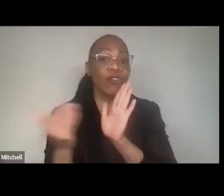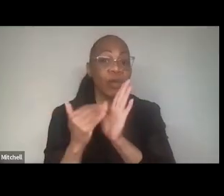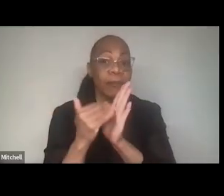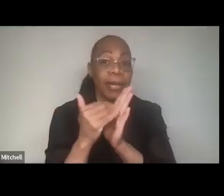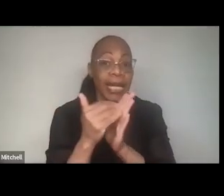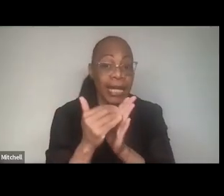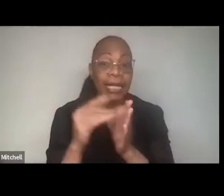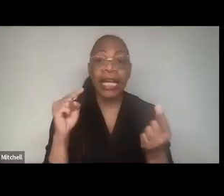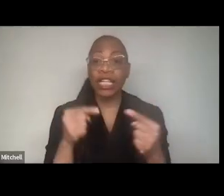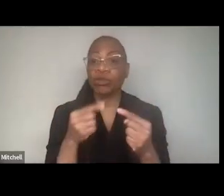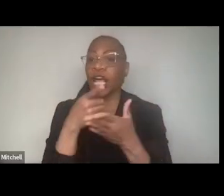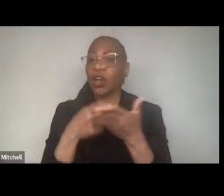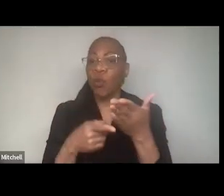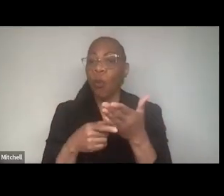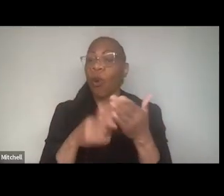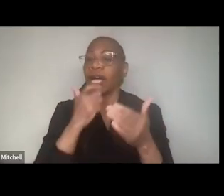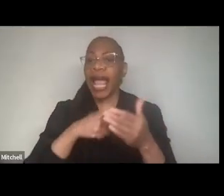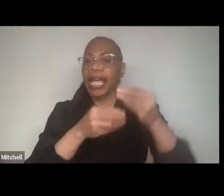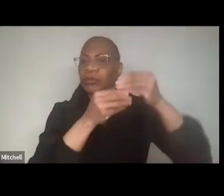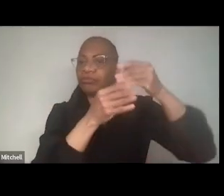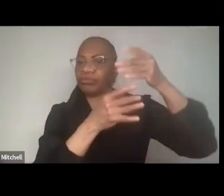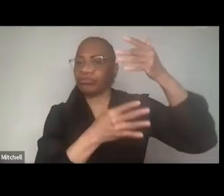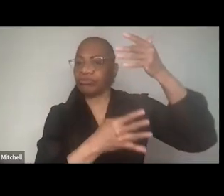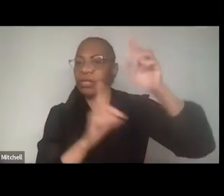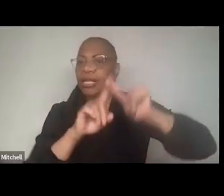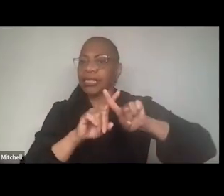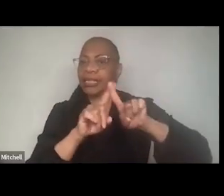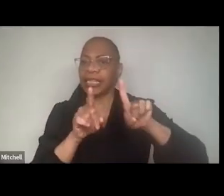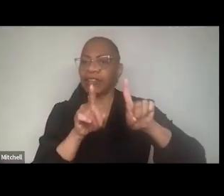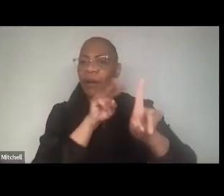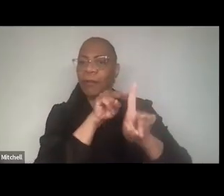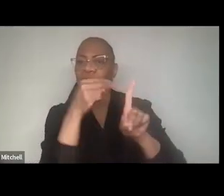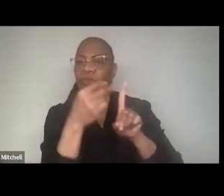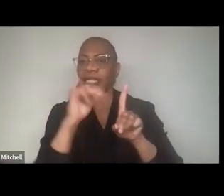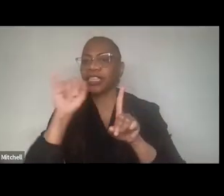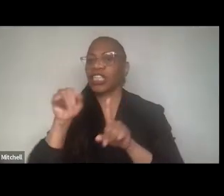Todos estos diferentes factores de riesgo que mencionó Judy se obtienen a través de estas herramientas particulares.